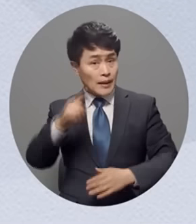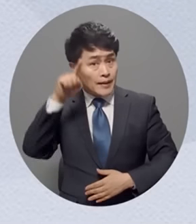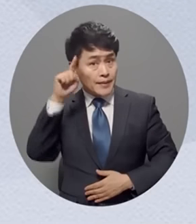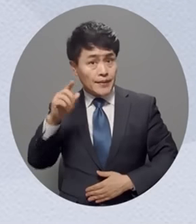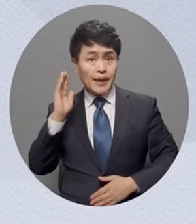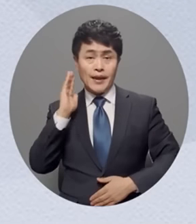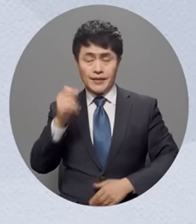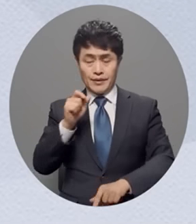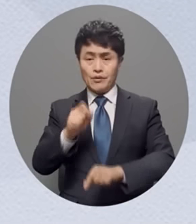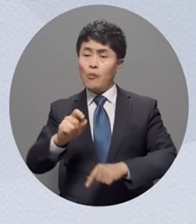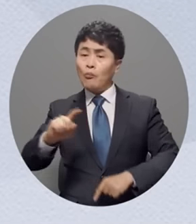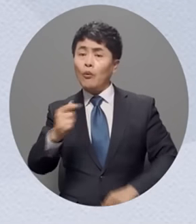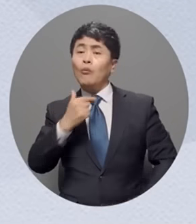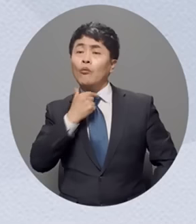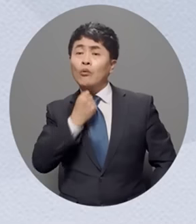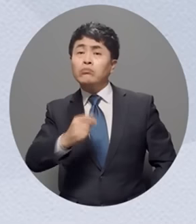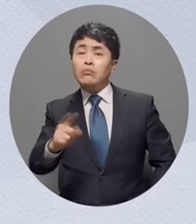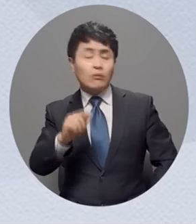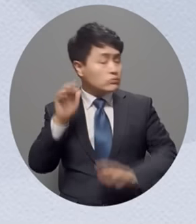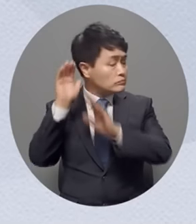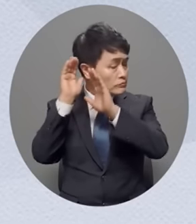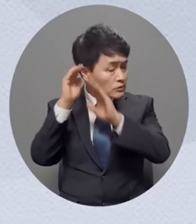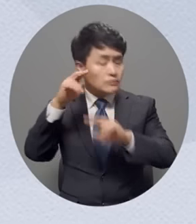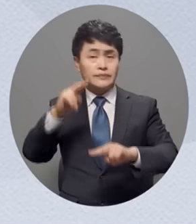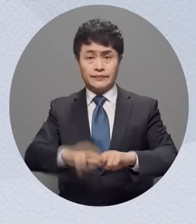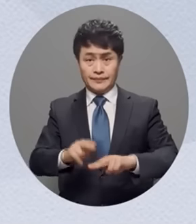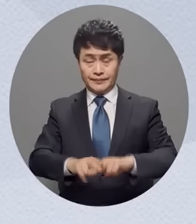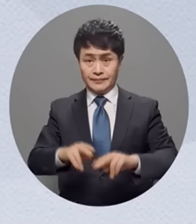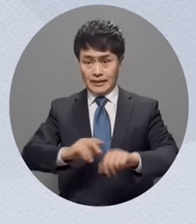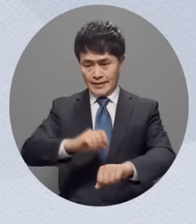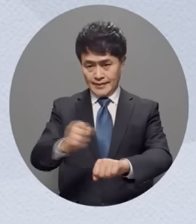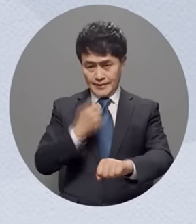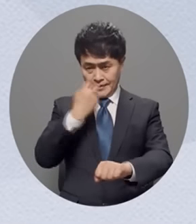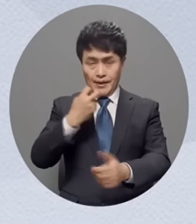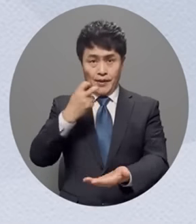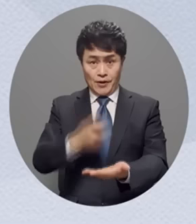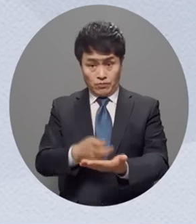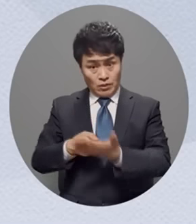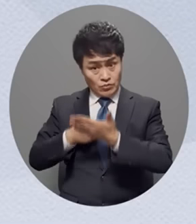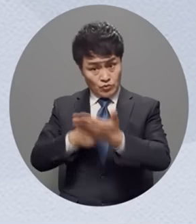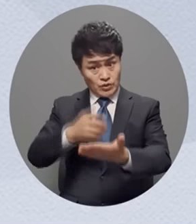민주당 관계자는 내일은 대통령실이 무엇을원하는지 들어보는 자리라며 특검법 등을